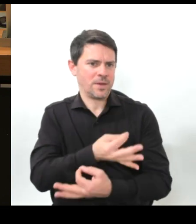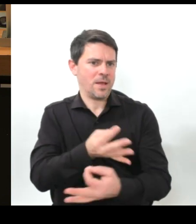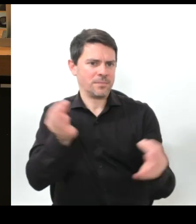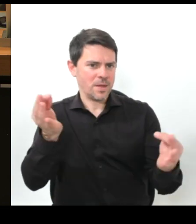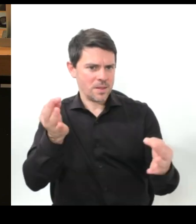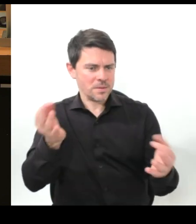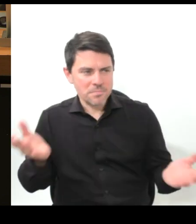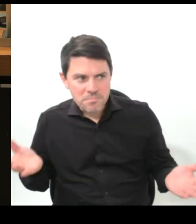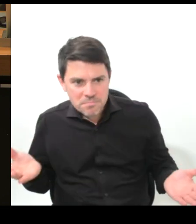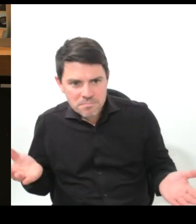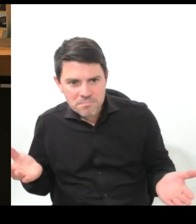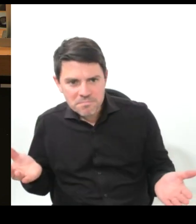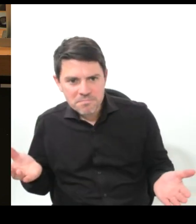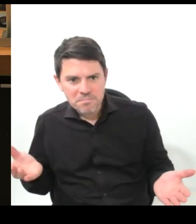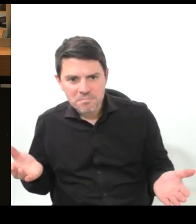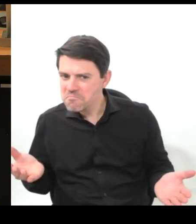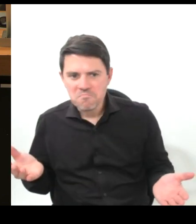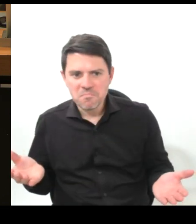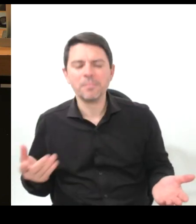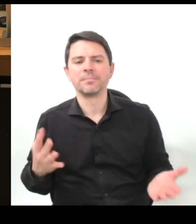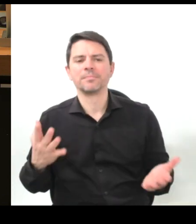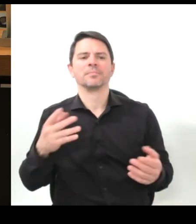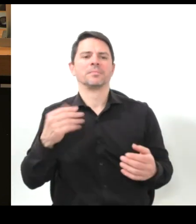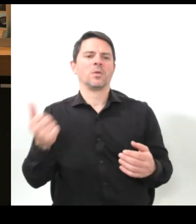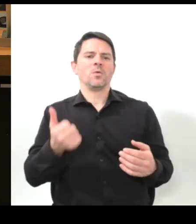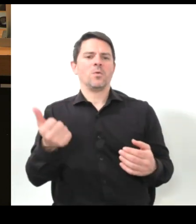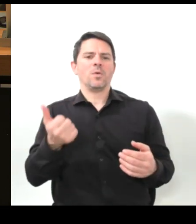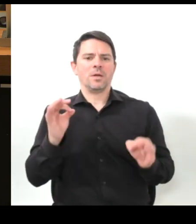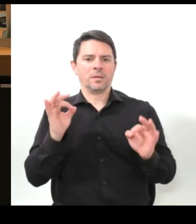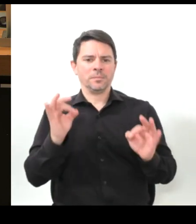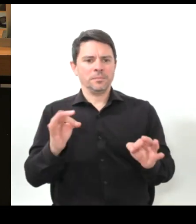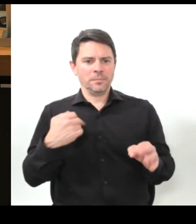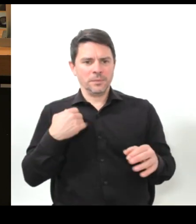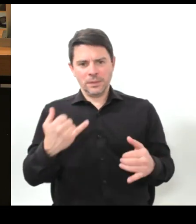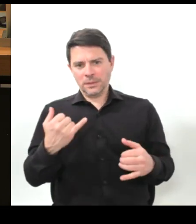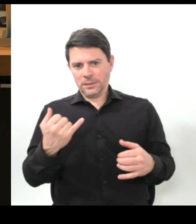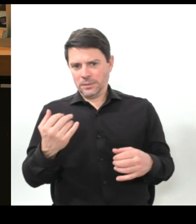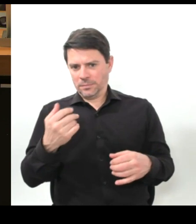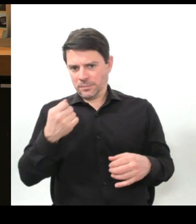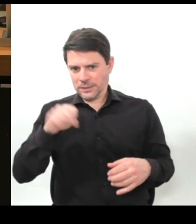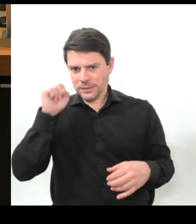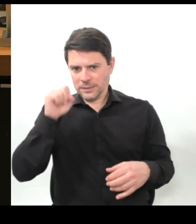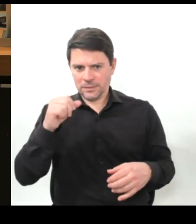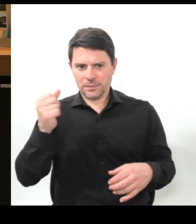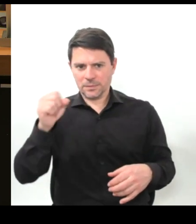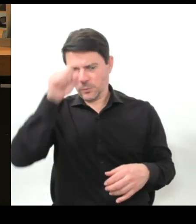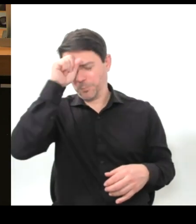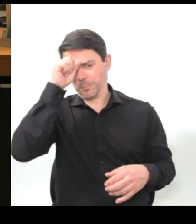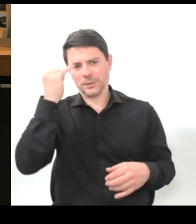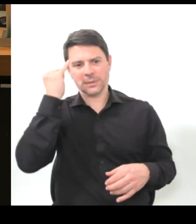Aber wir brauchen die Energie im Winter, wenn es kalt ist. Und zweitens strahlt die Sonne in Berlin eher flach ein, muss